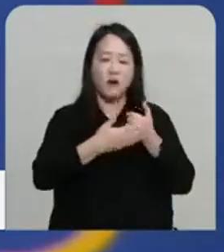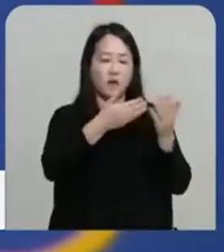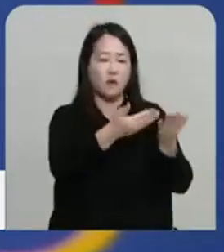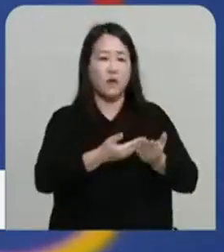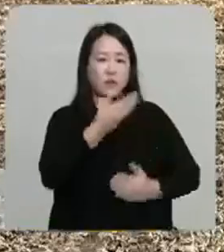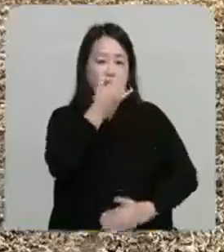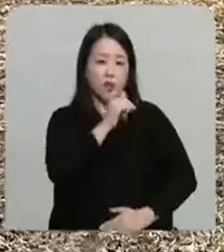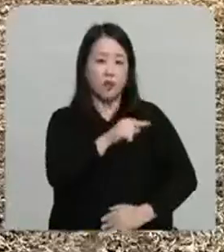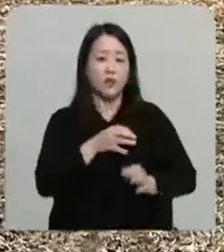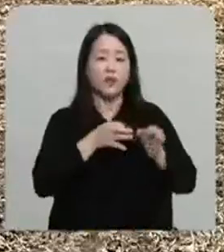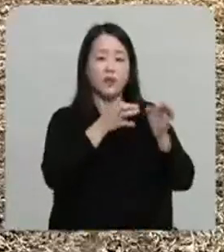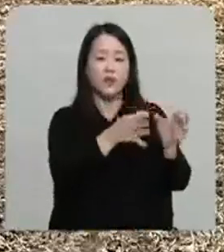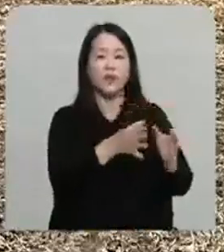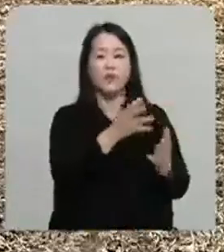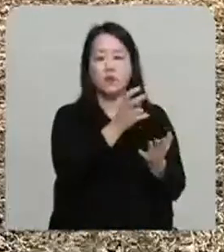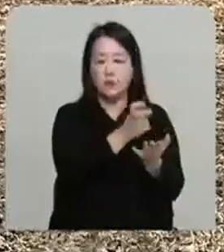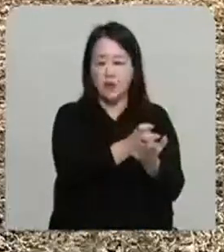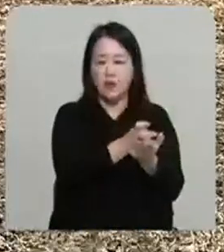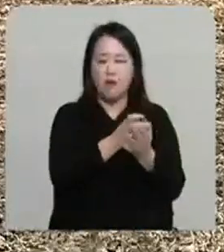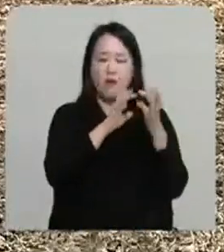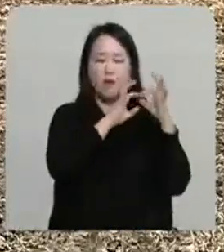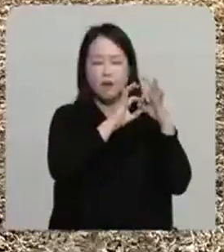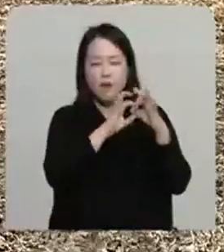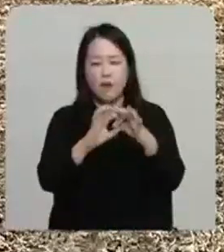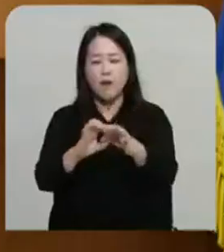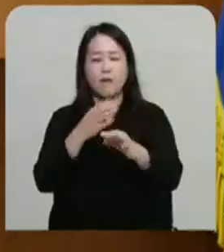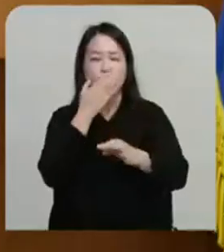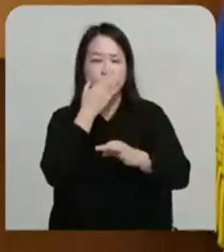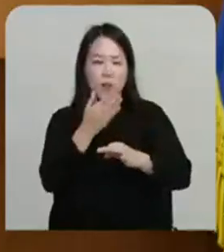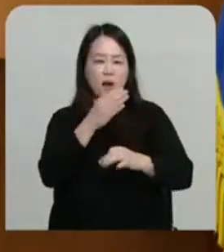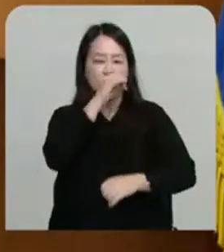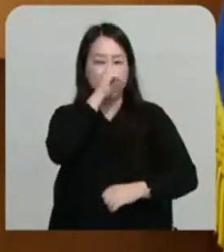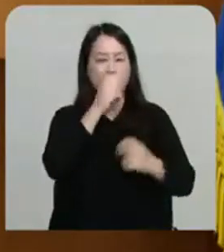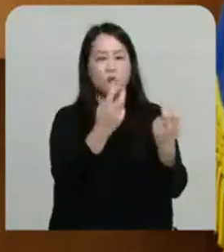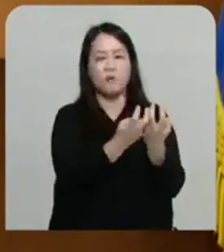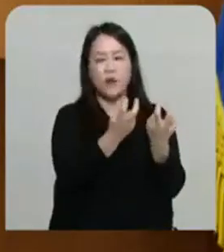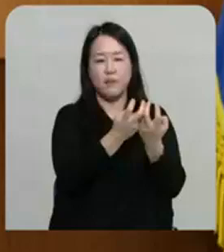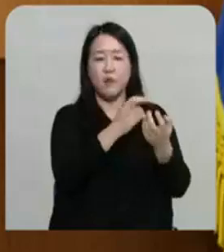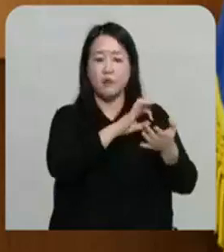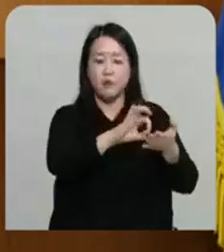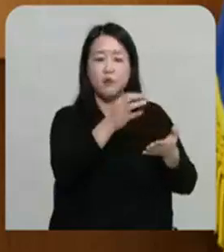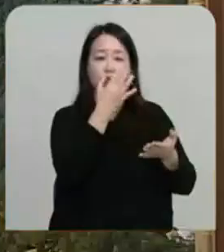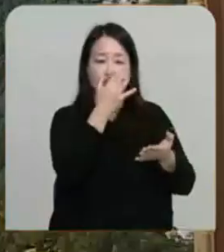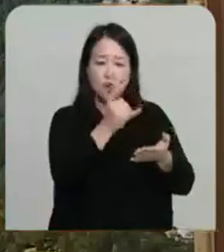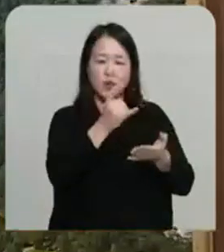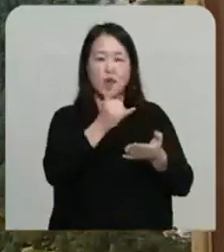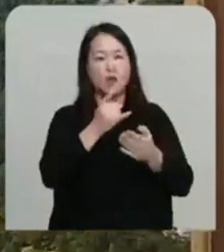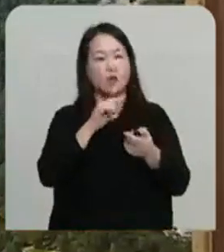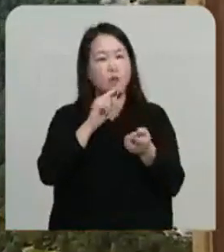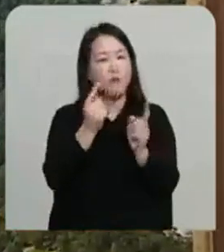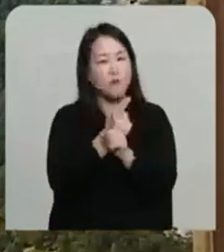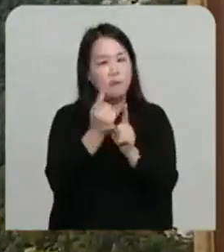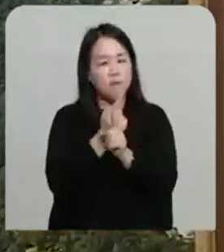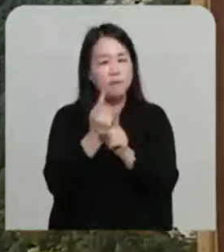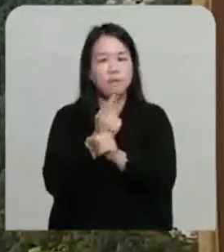제 지속 가능한 대안이 될 수 있도록 보완이 뒤따라야 합니다. kbs 뉴스 한주연입니다.